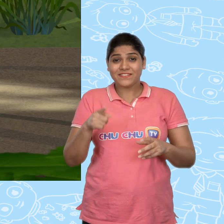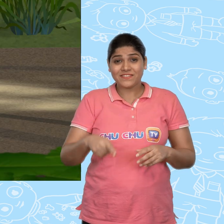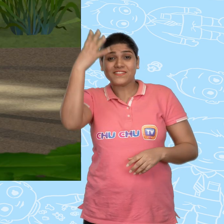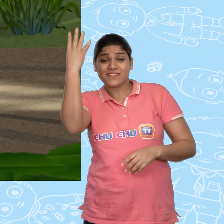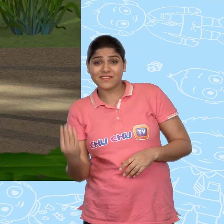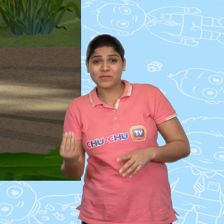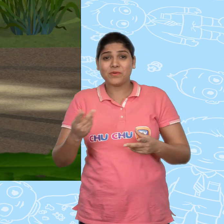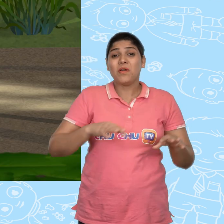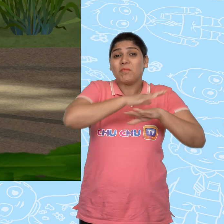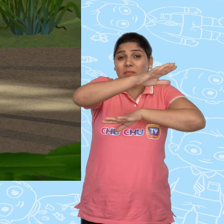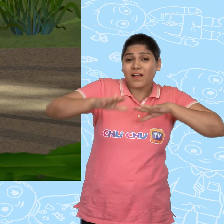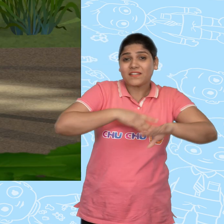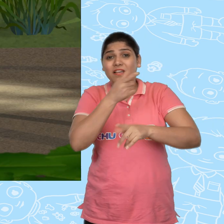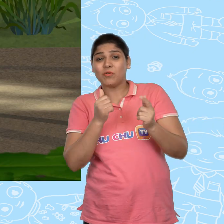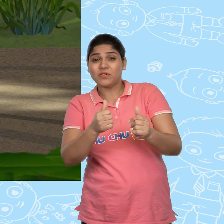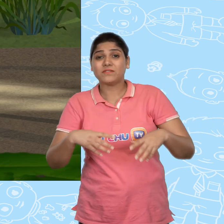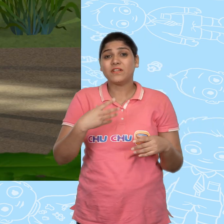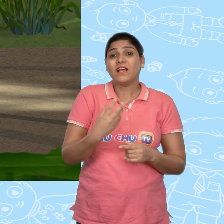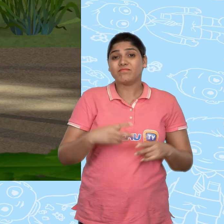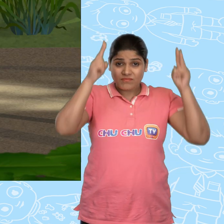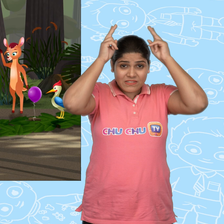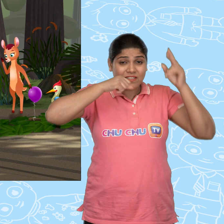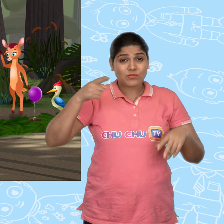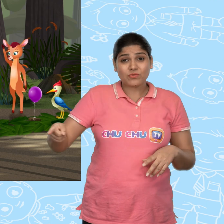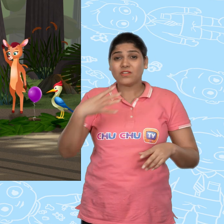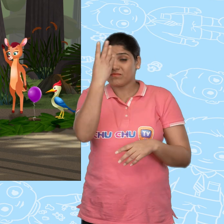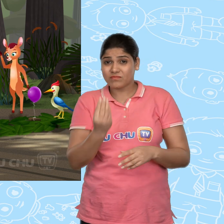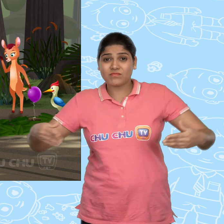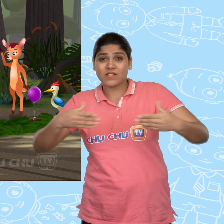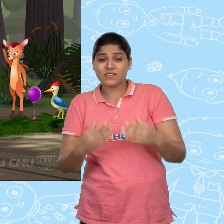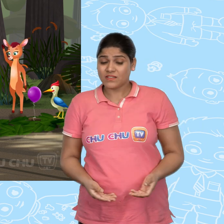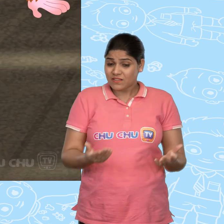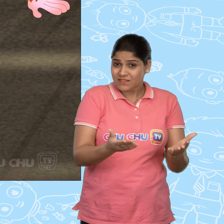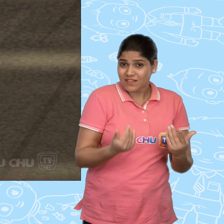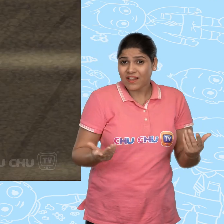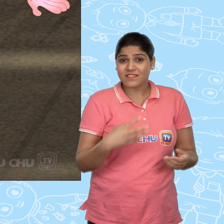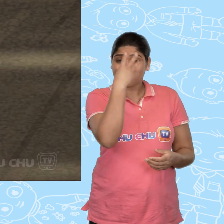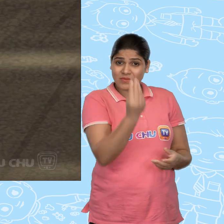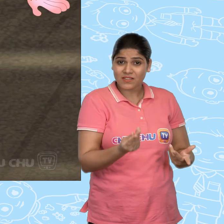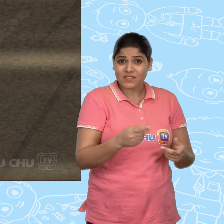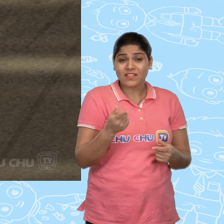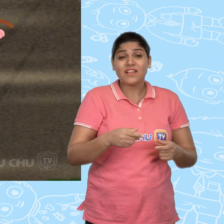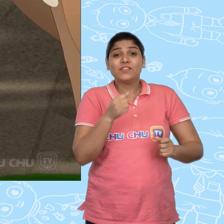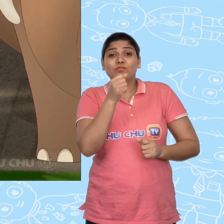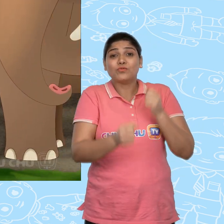उस शाम को, योजना के मुताबिक खरगोश हाथी से मिला. चलिये आईये श्रीमान हाथी।